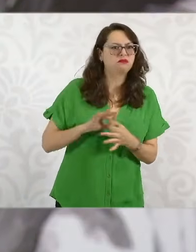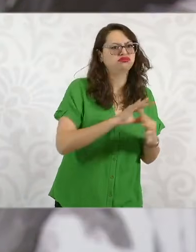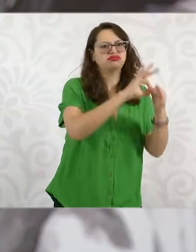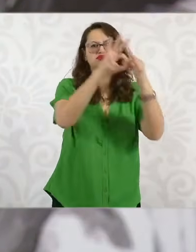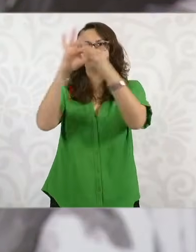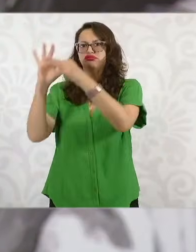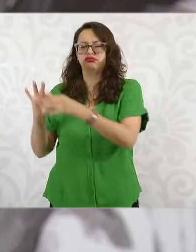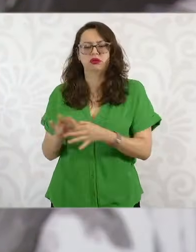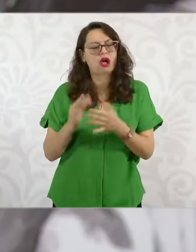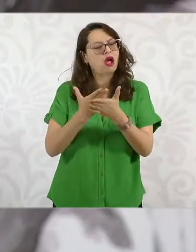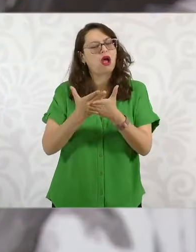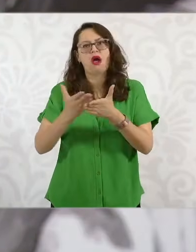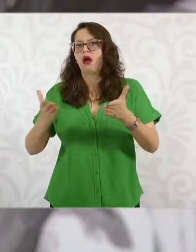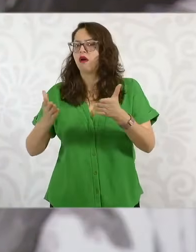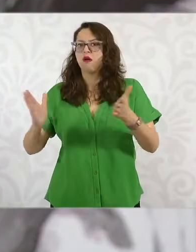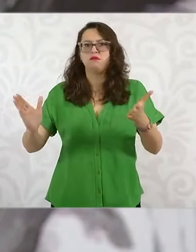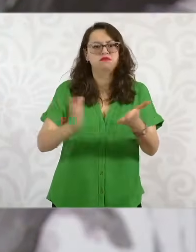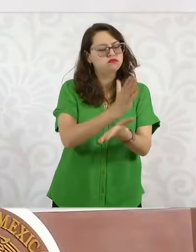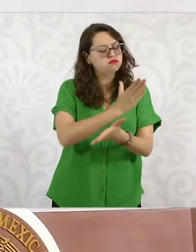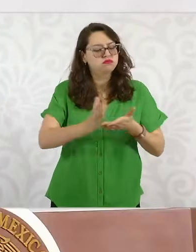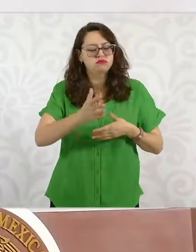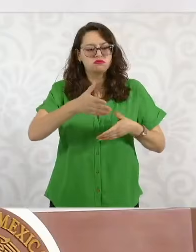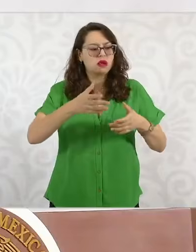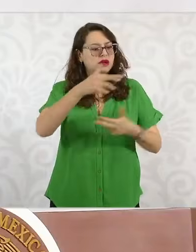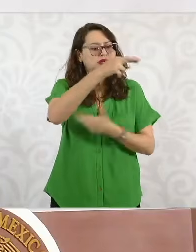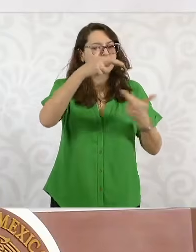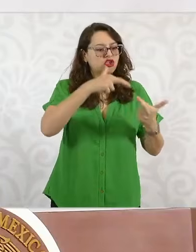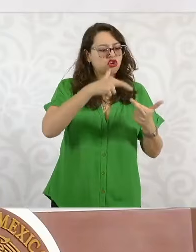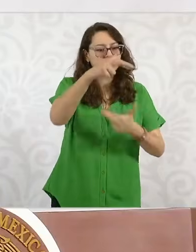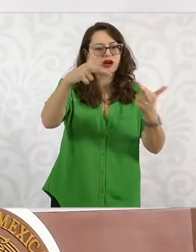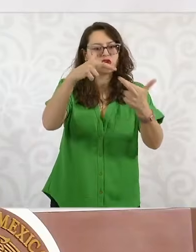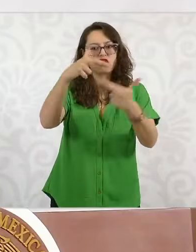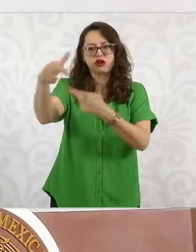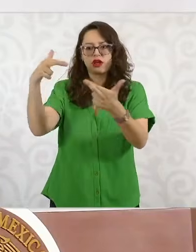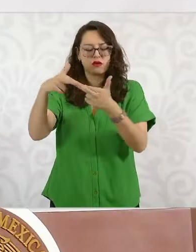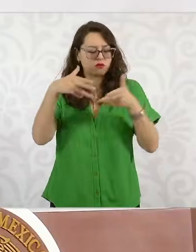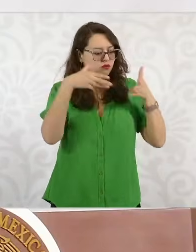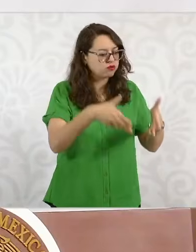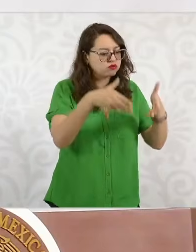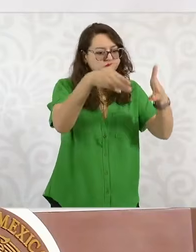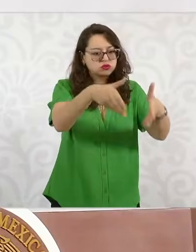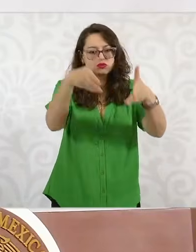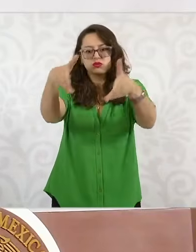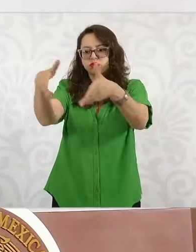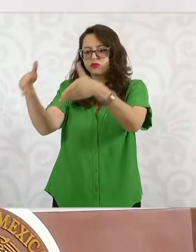abasto. Y esto, ¿por qué es importante? Esto es importante porque todos queremos tener cerca